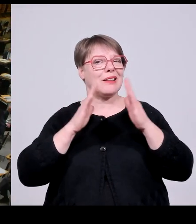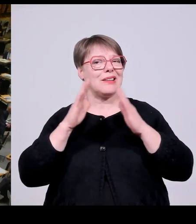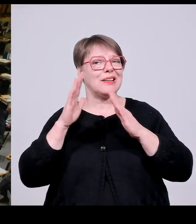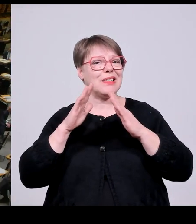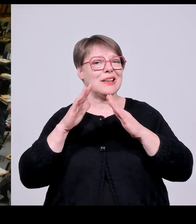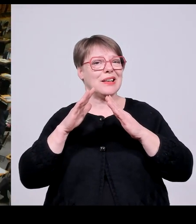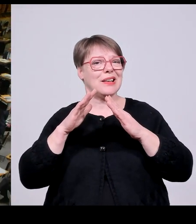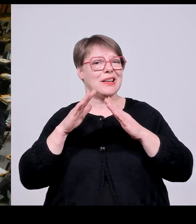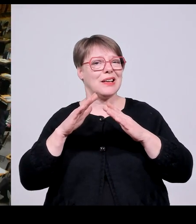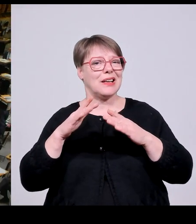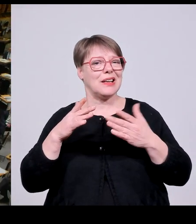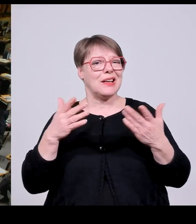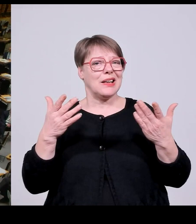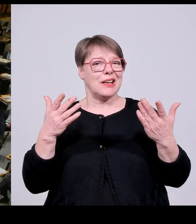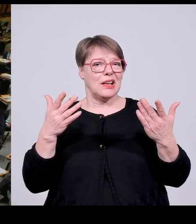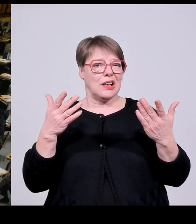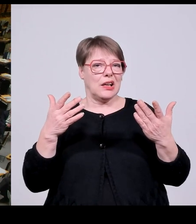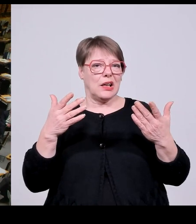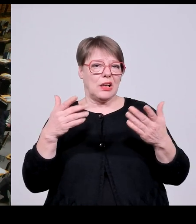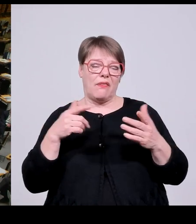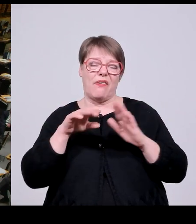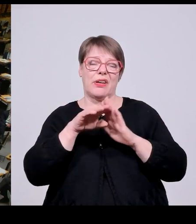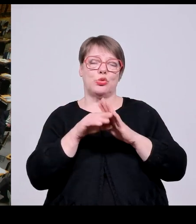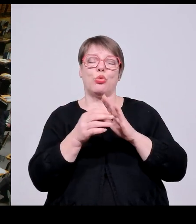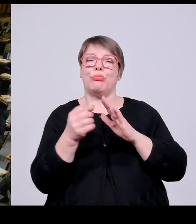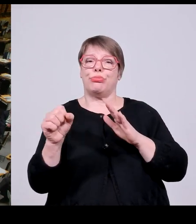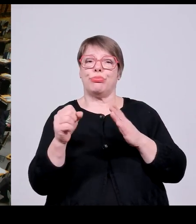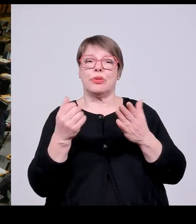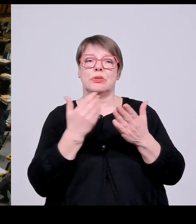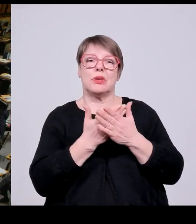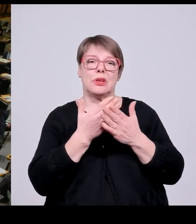Und für die Fraktion Bündnis 90/ Die Grünen hat nun der Kollege Ziller das Wort.